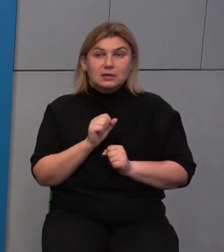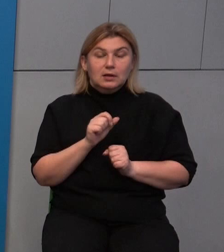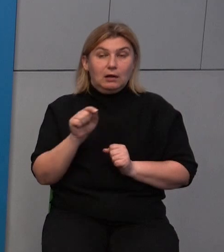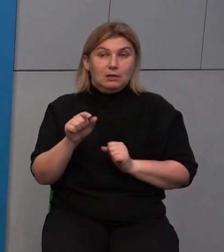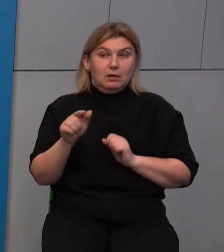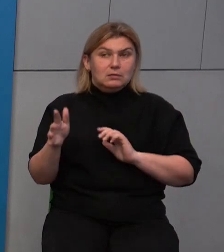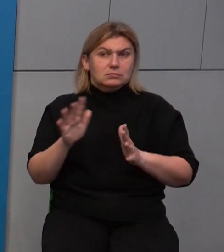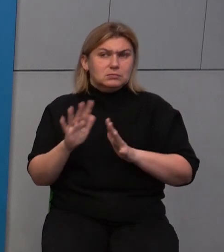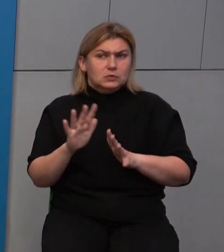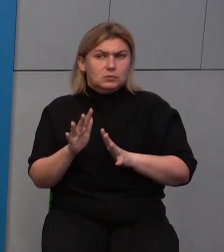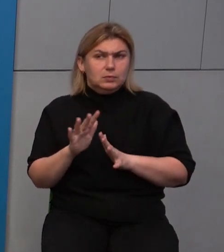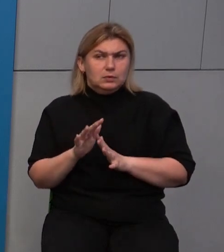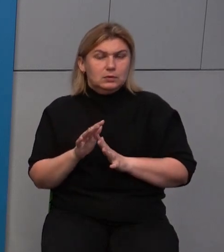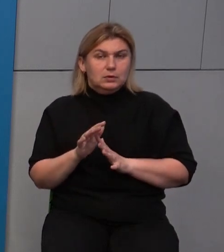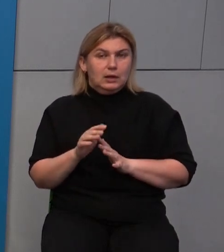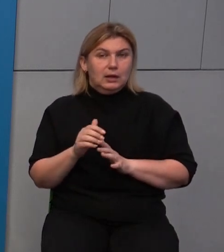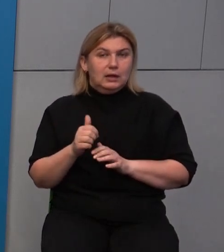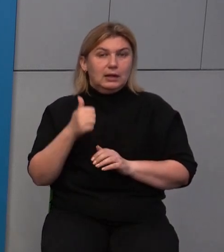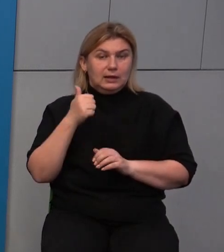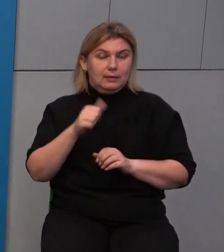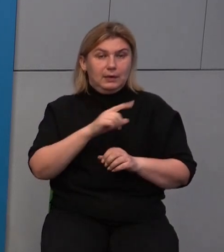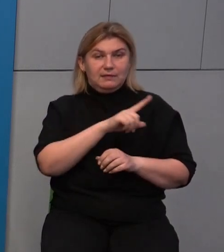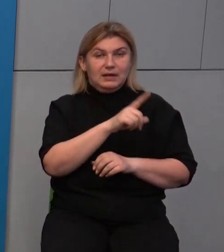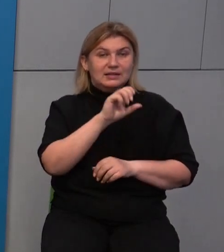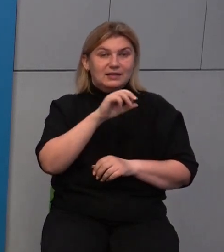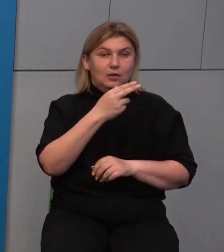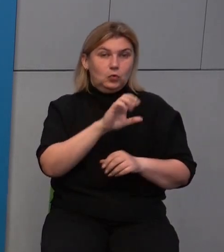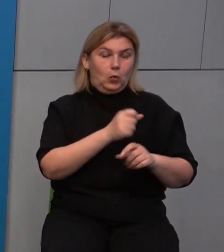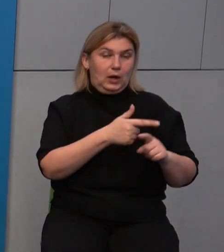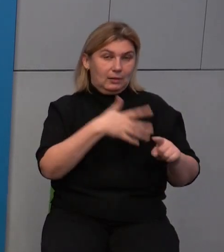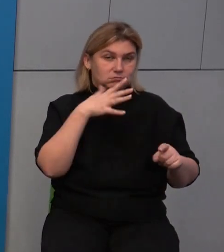to znaczy najpierw oczywiście zatrzymała to cenzura. Siedem lat leżały